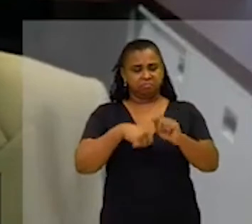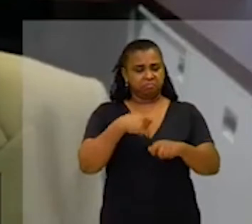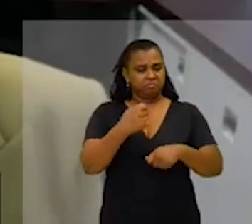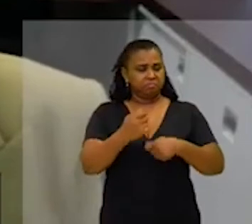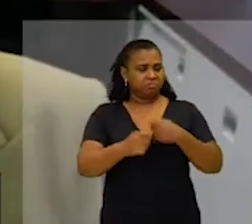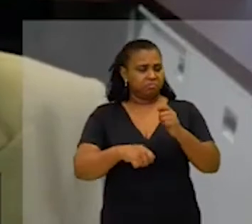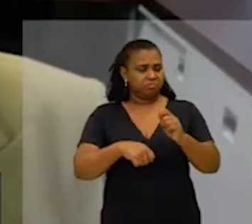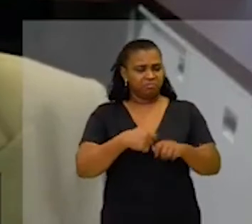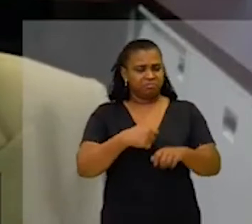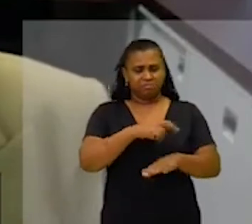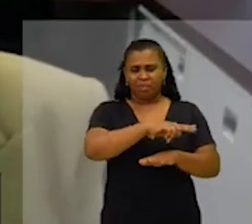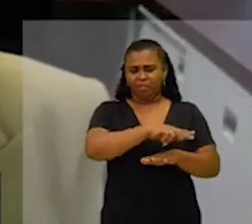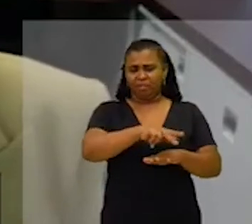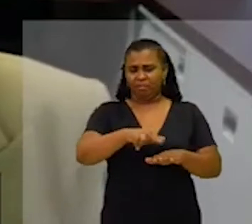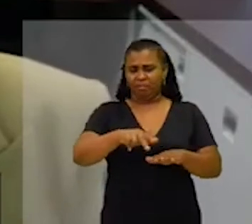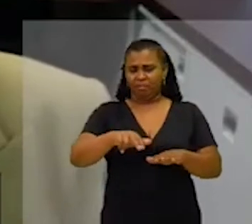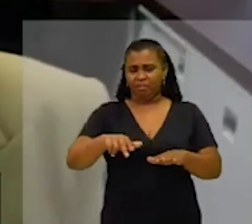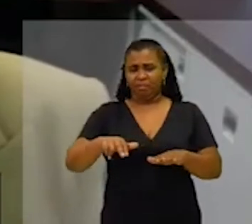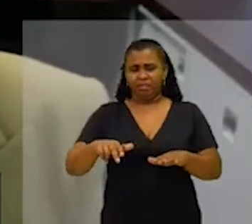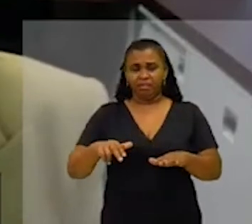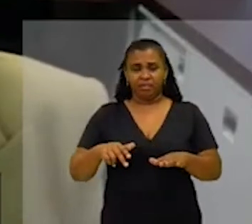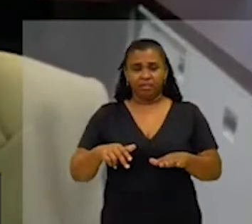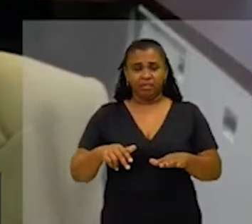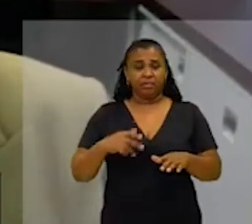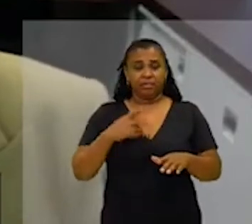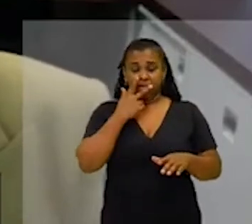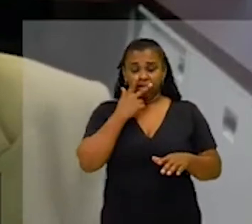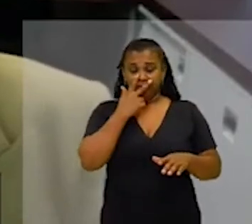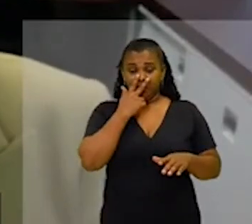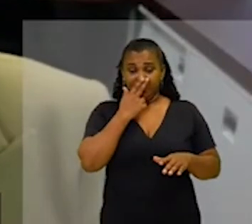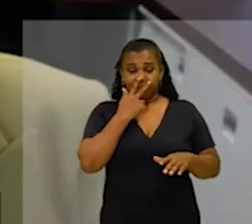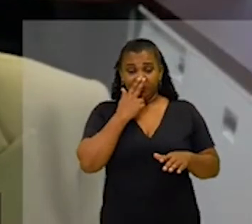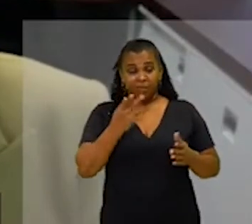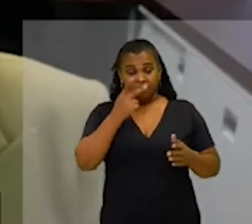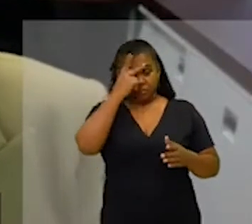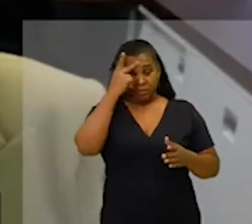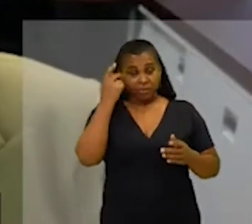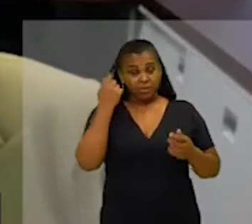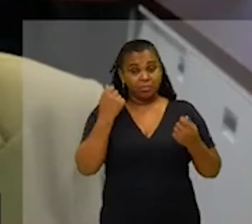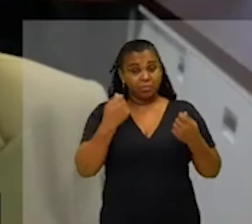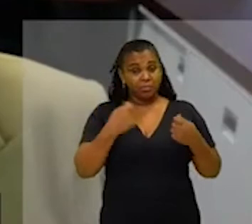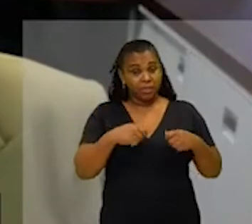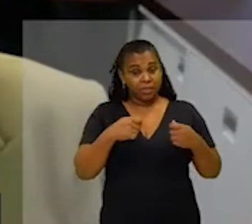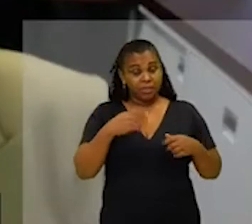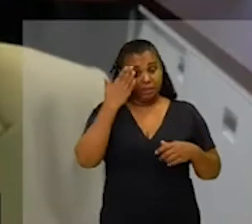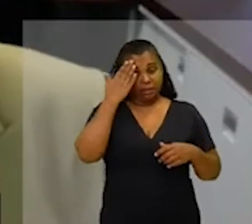que é a piada da faculdade né a pessoa tem que entender que o processo conclusão está concluso